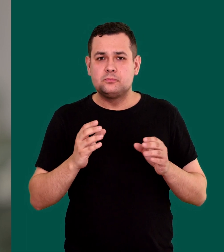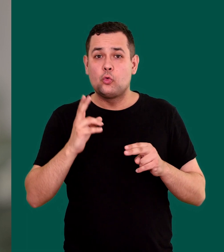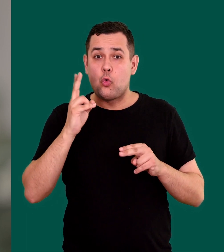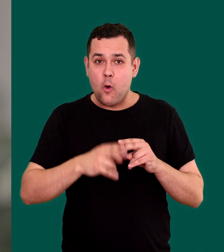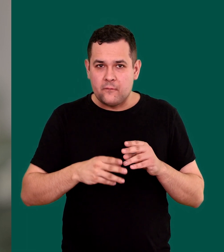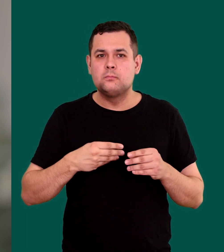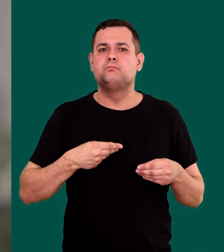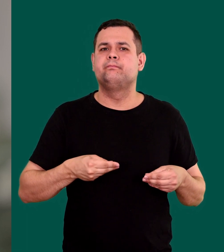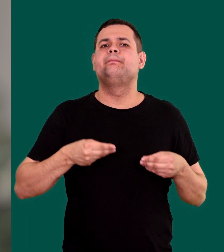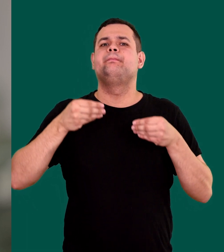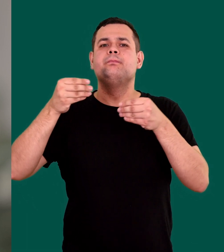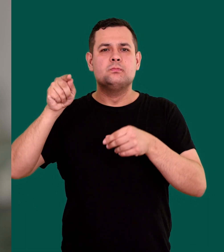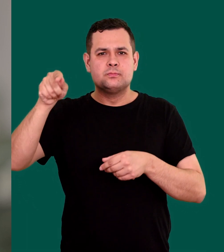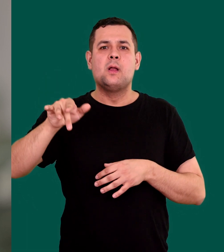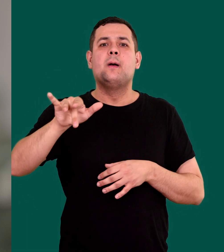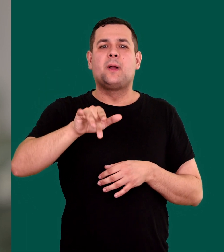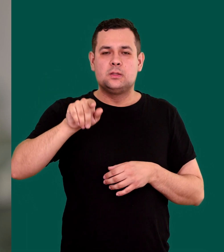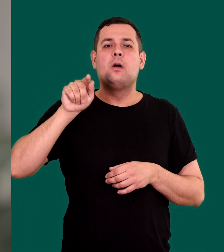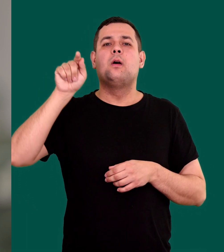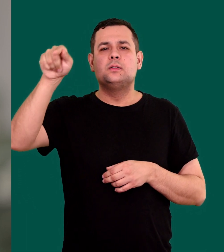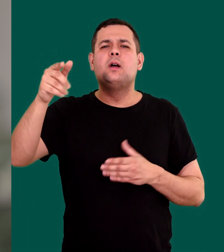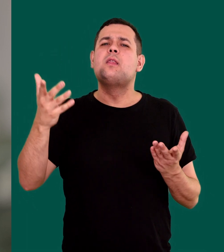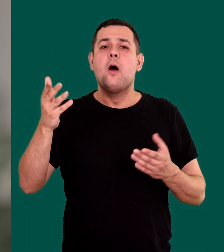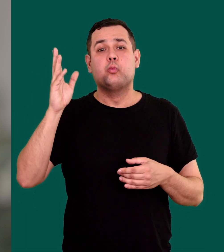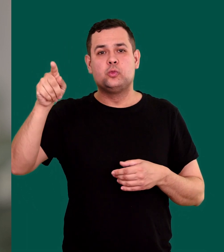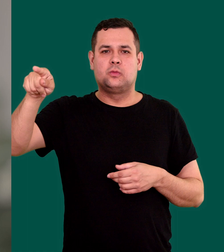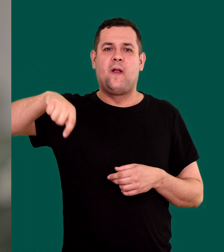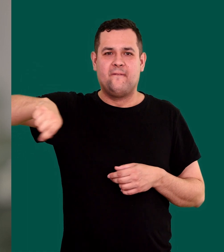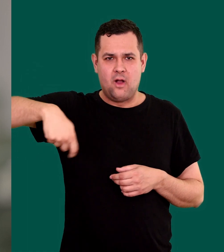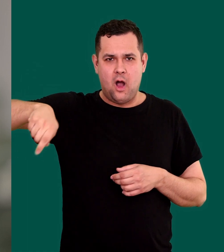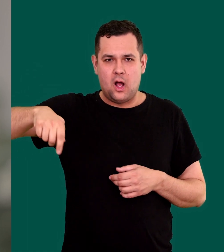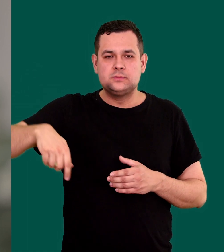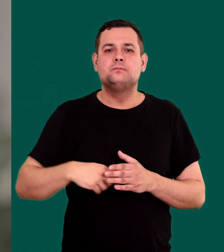Keď je to hotové, odnesiem potraviny na miesto, kde budem variť.